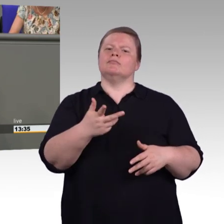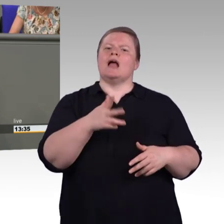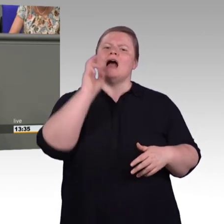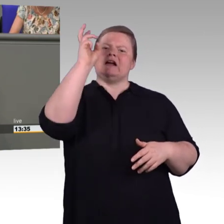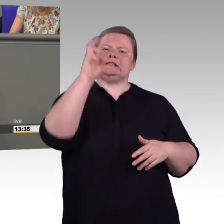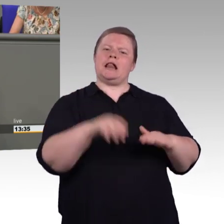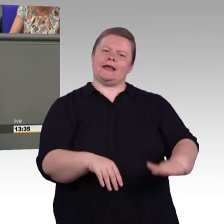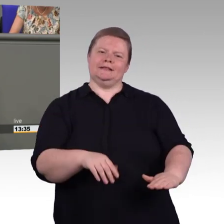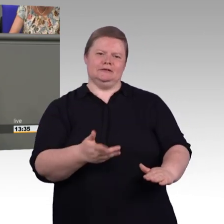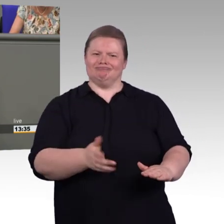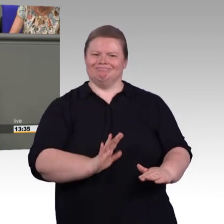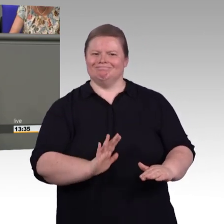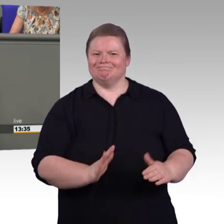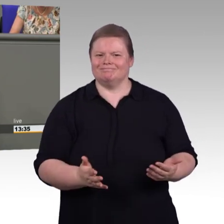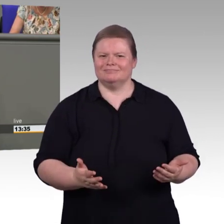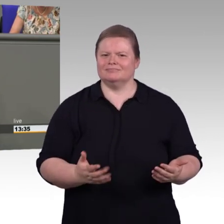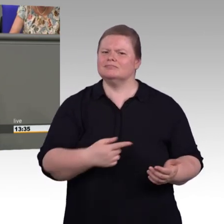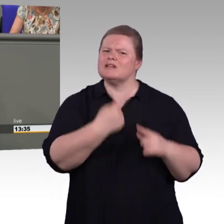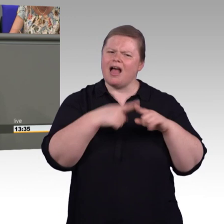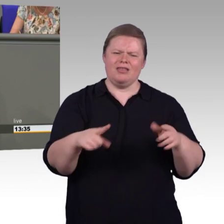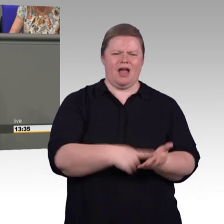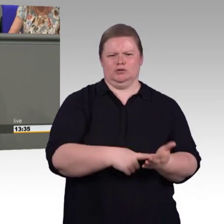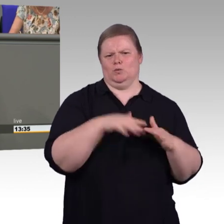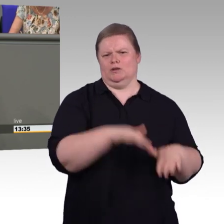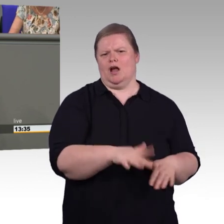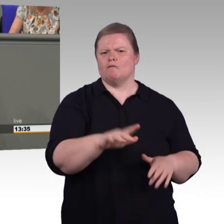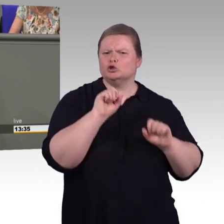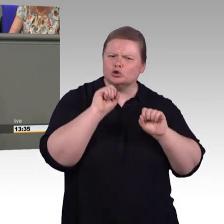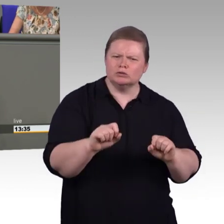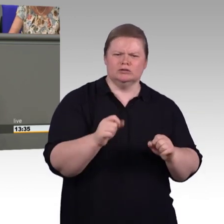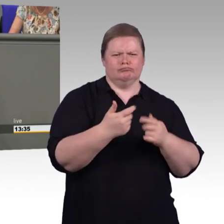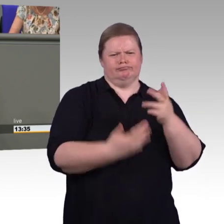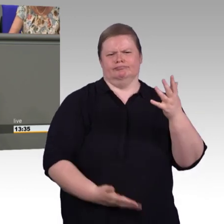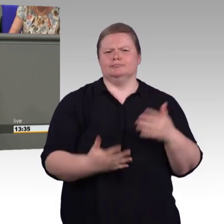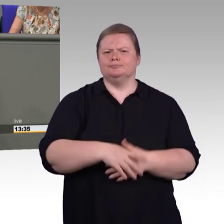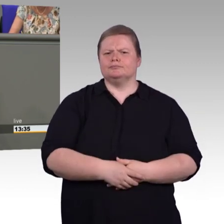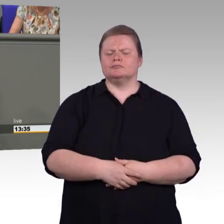sie sollen aber nach UN-Kinderrechtskonvention in allen Dingen, die sie betreffen, beteiligt werden. Weil das aber nun mal jetzt noch nicht so ist,